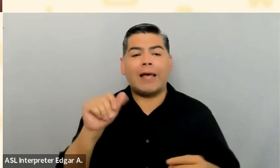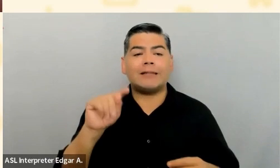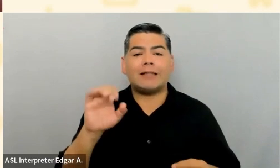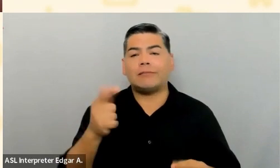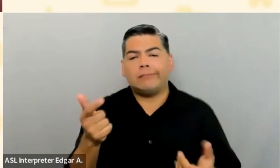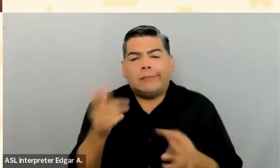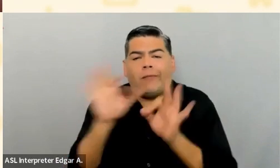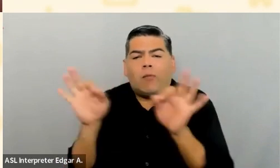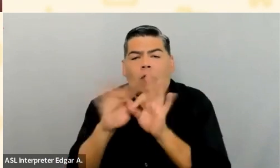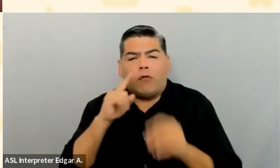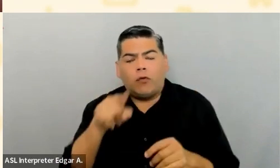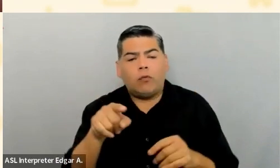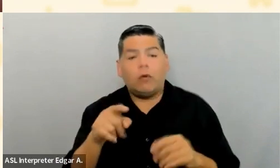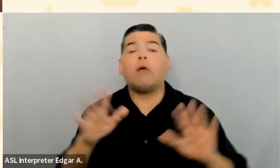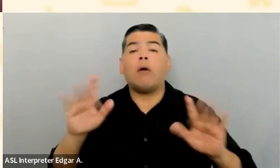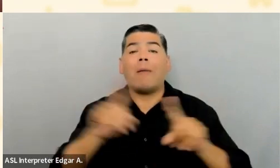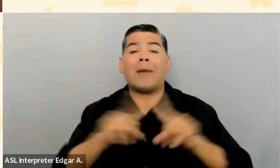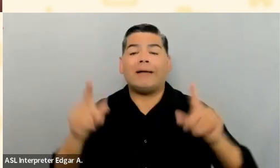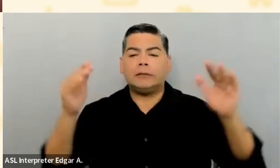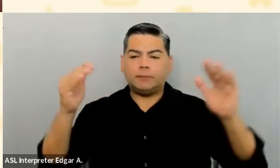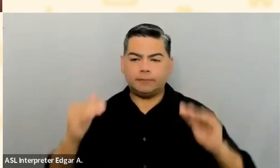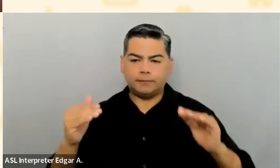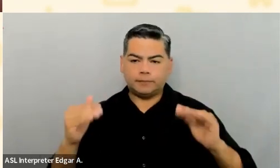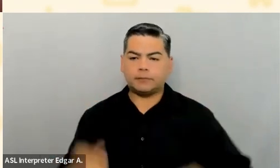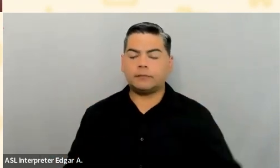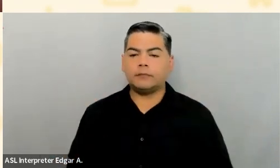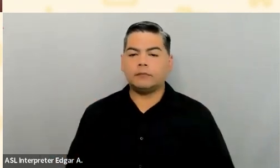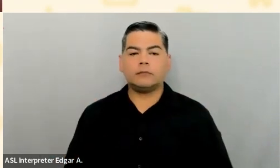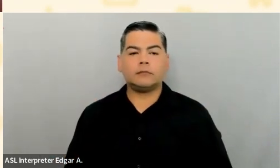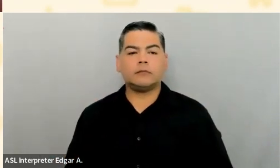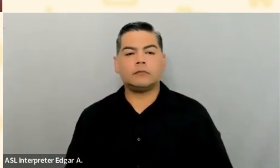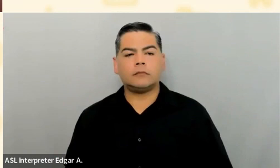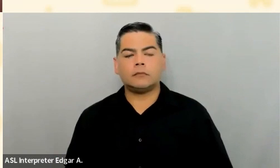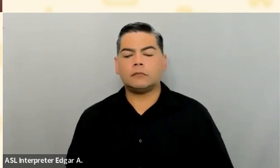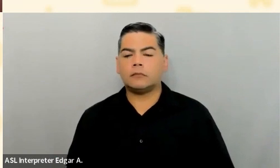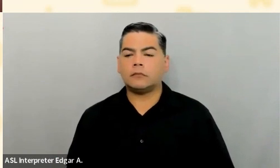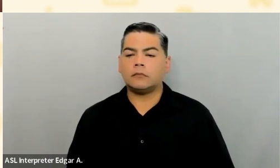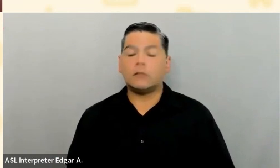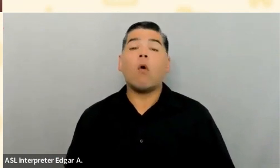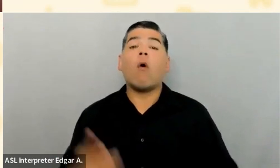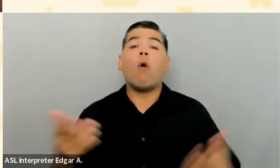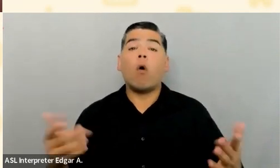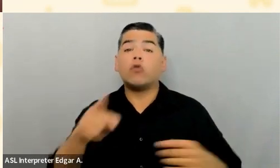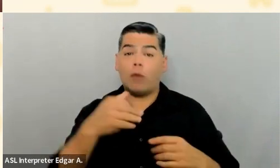Pero, ¿eres autor de contenido o tienes un sitio de WordPress